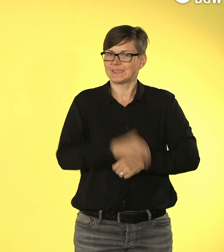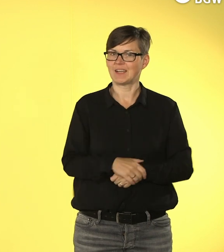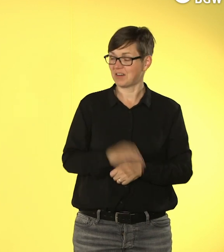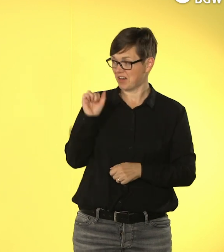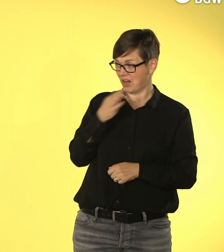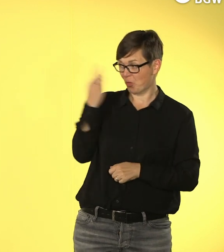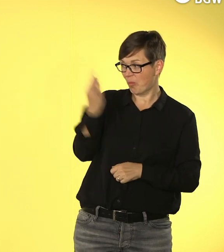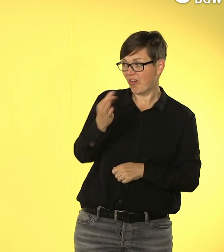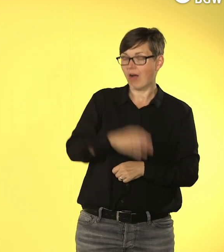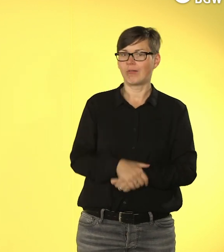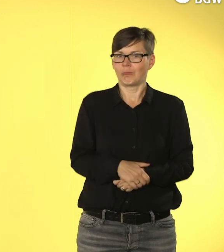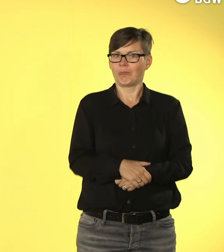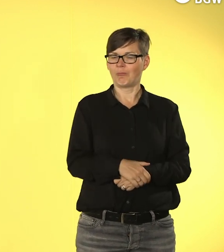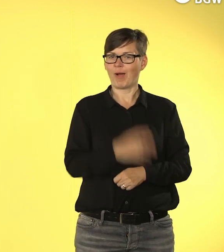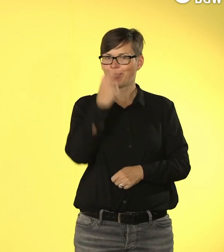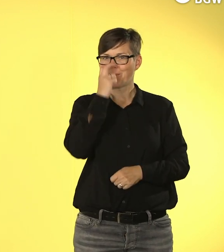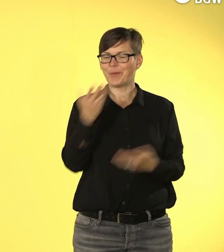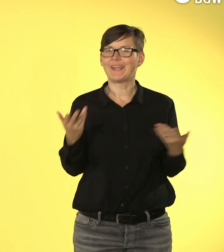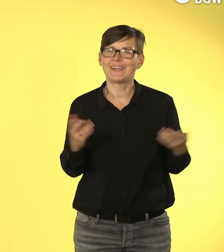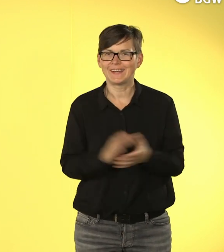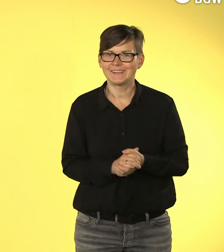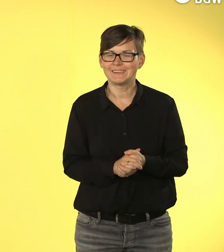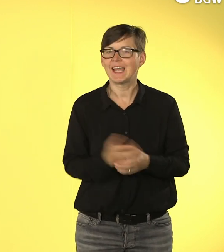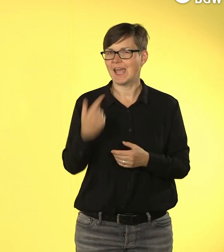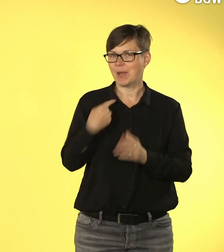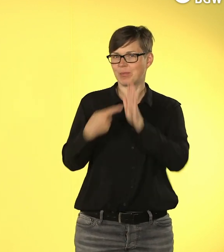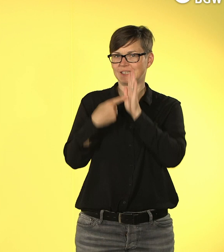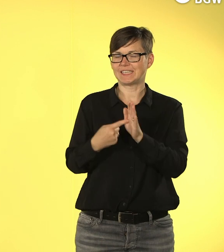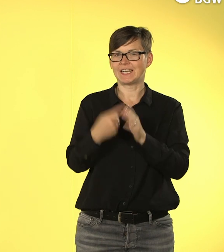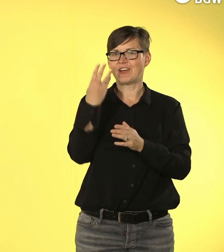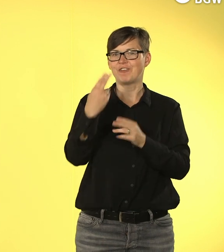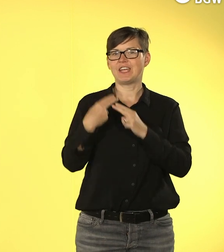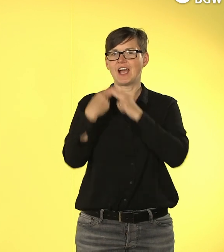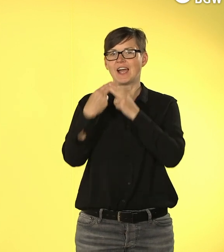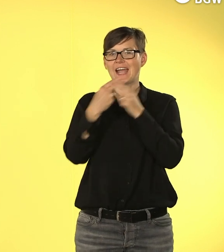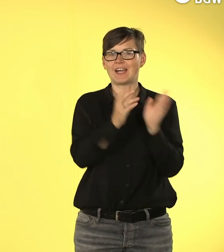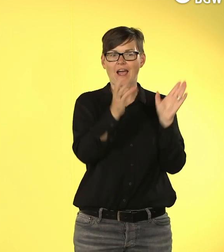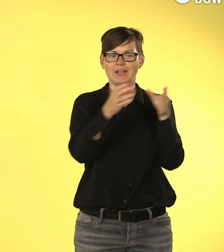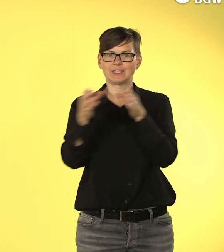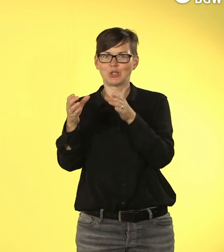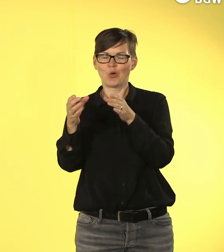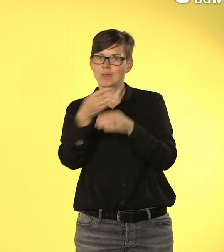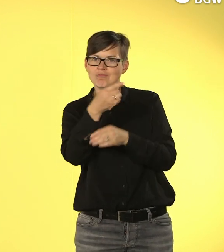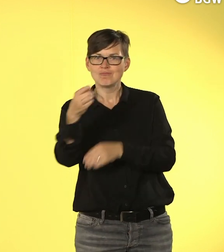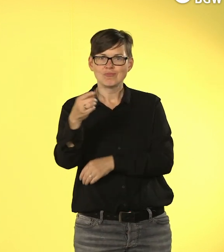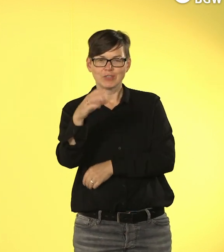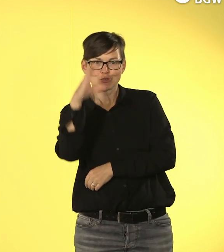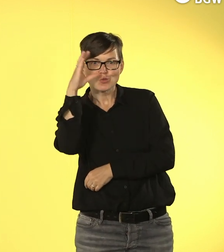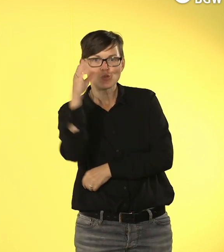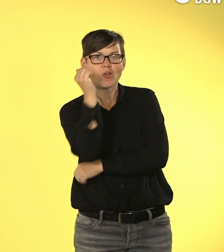Welche von diesen vier Generationen sitzen vor den Bildschirmen?